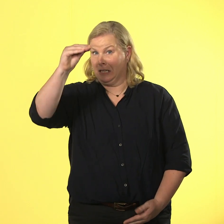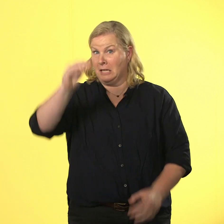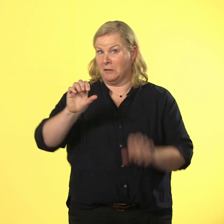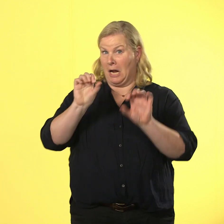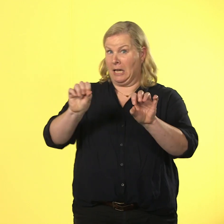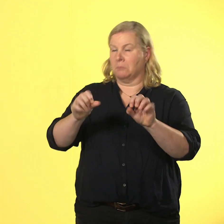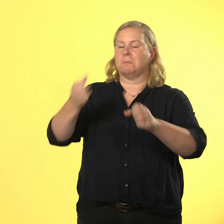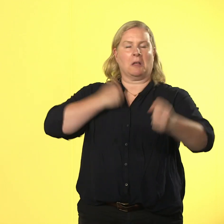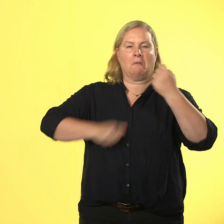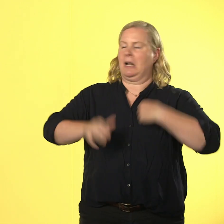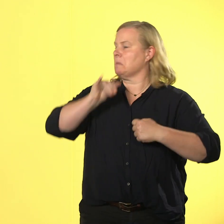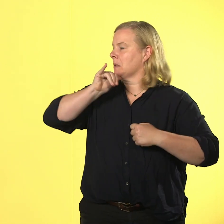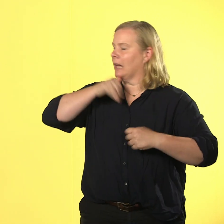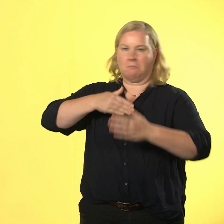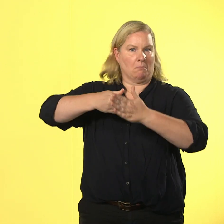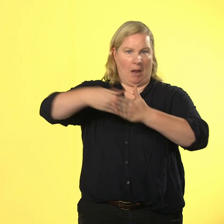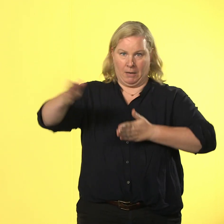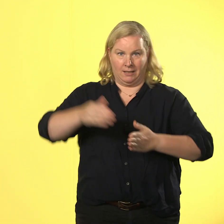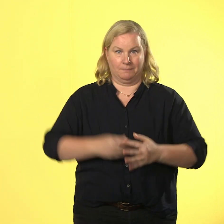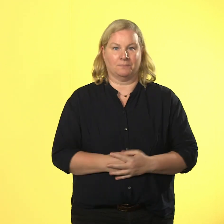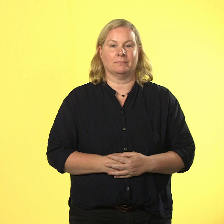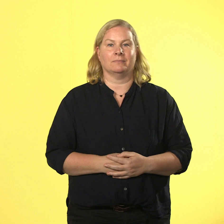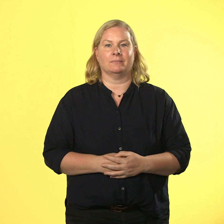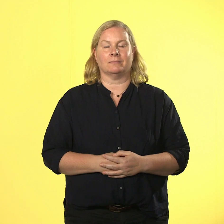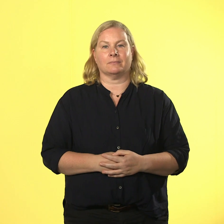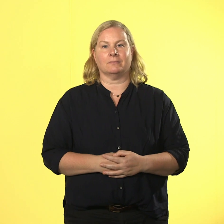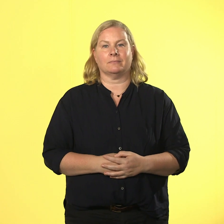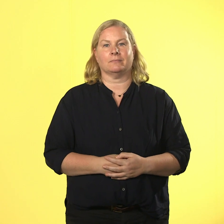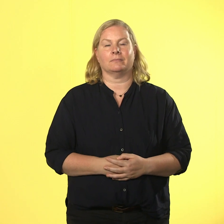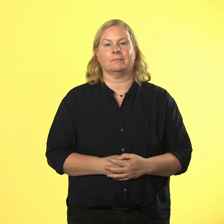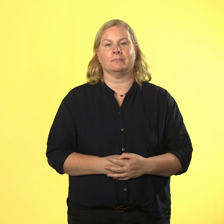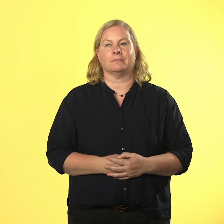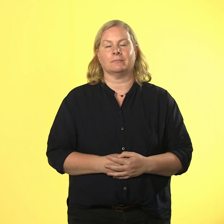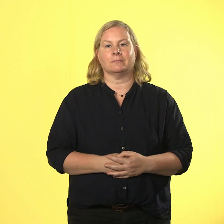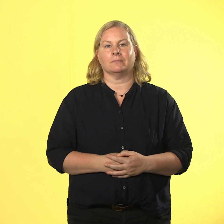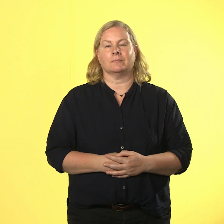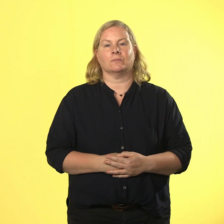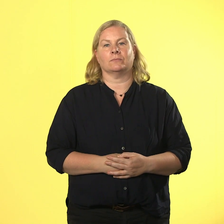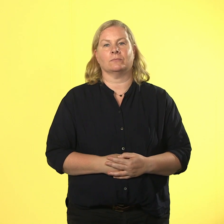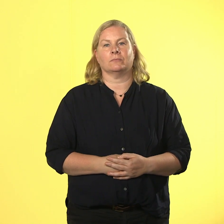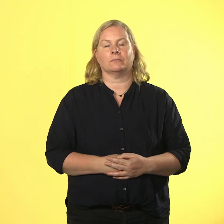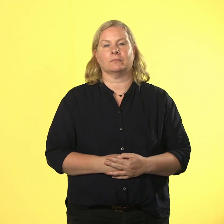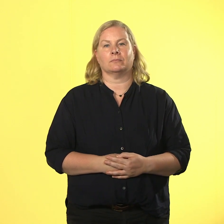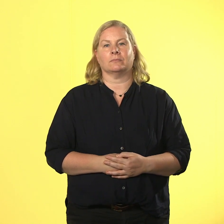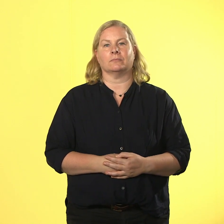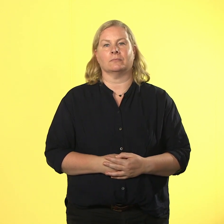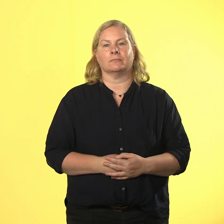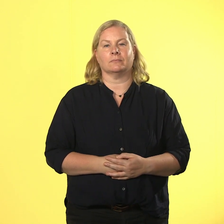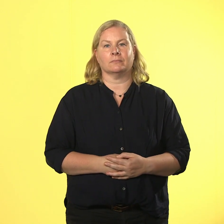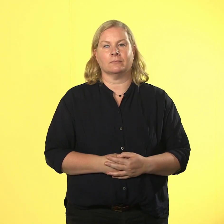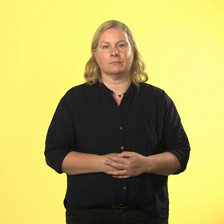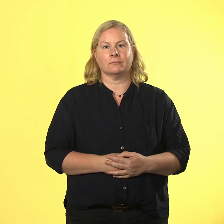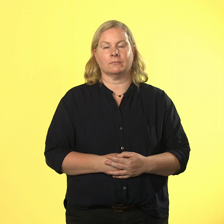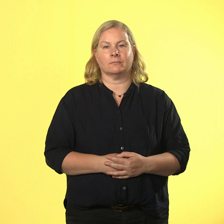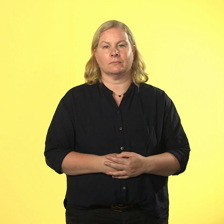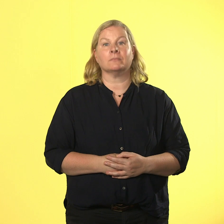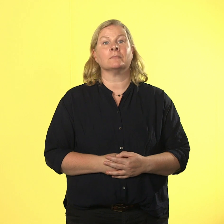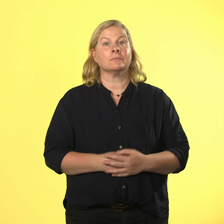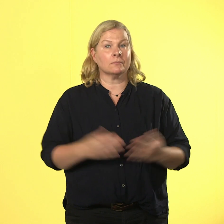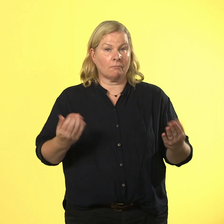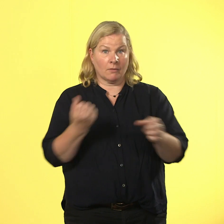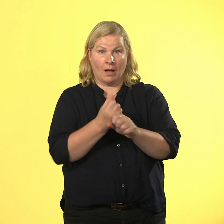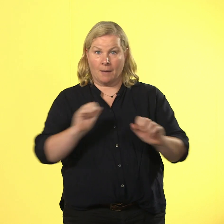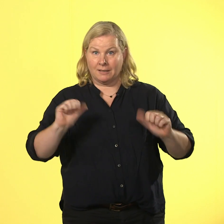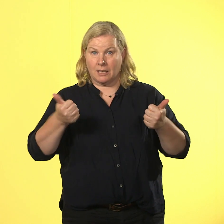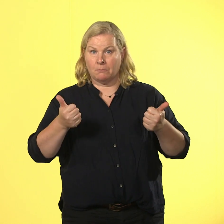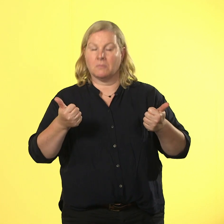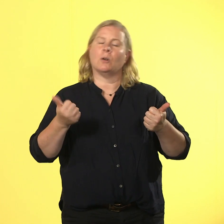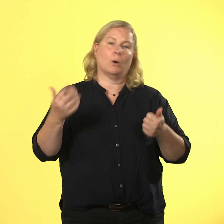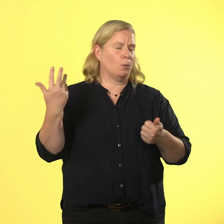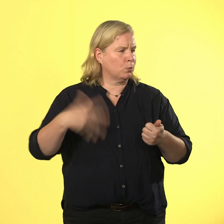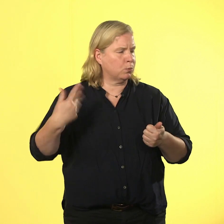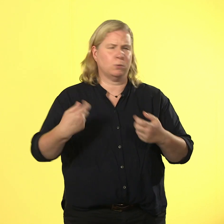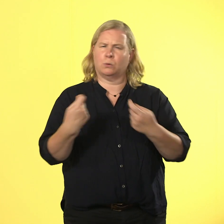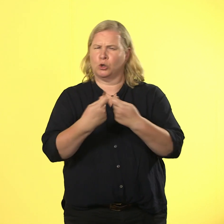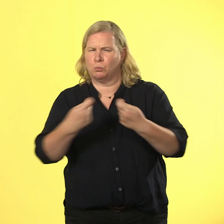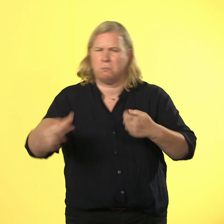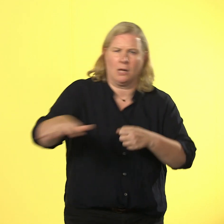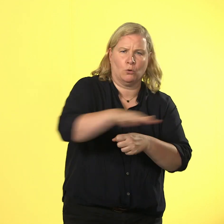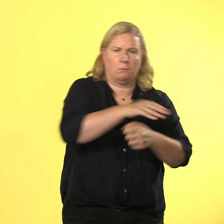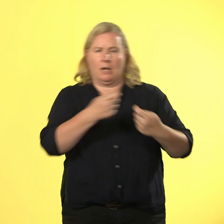das arbeitsleben ist ein spannungsfeld! wie in einem spiel muss man aufpassen,